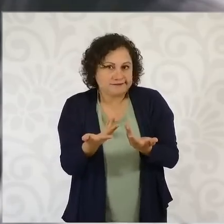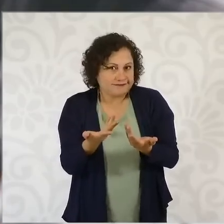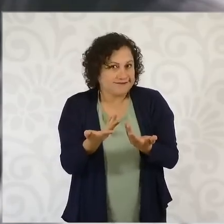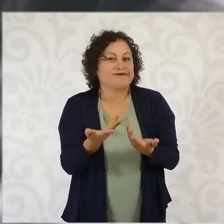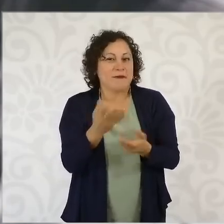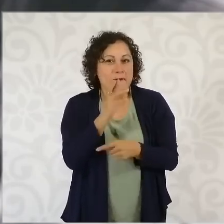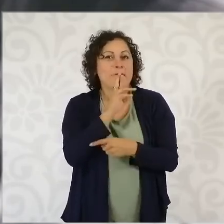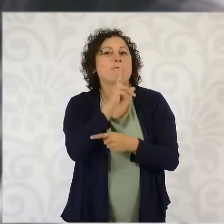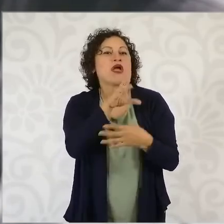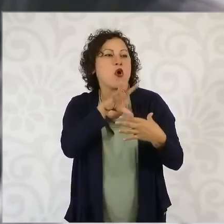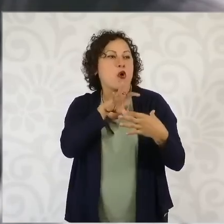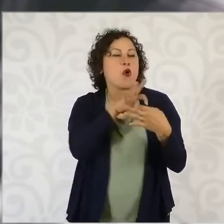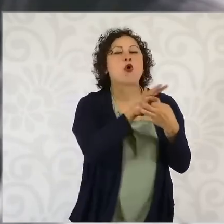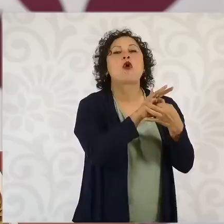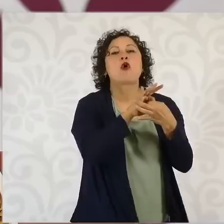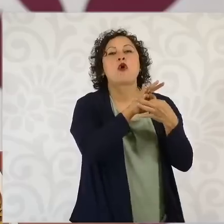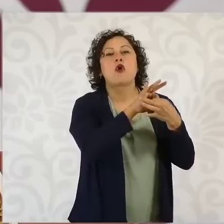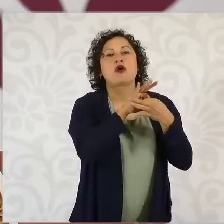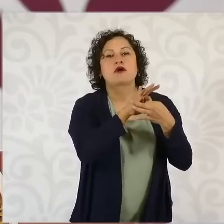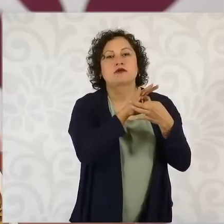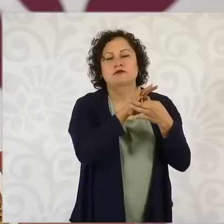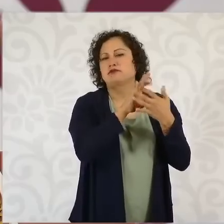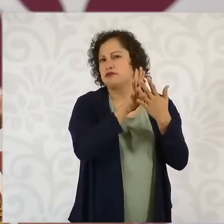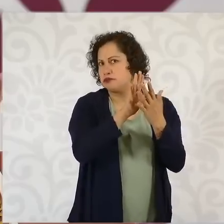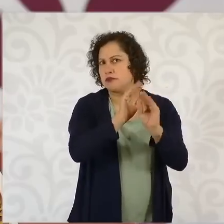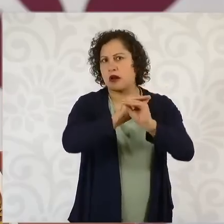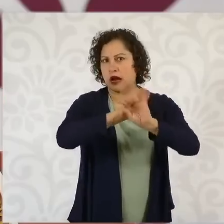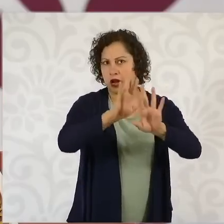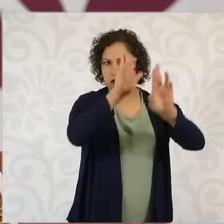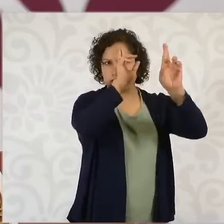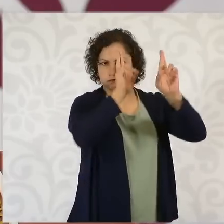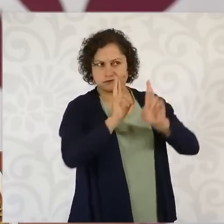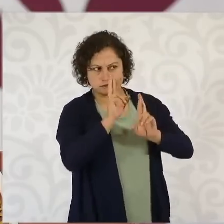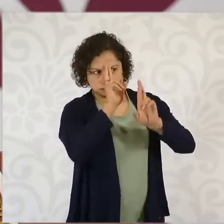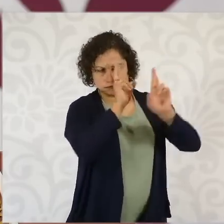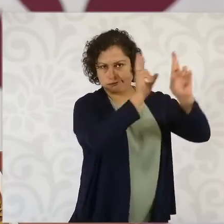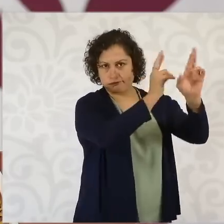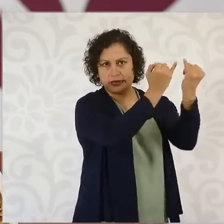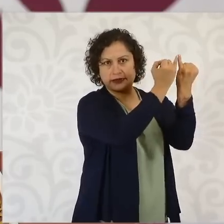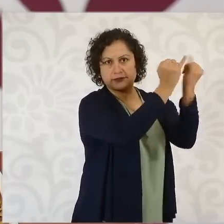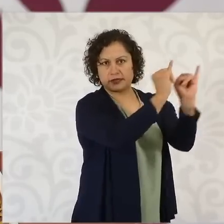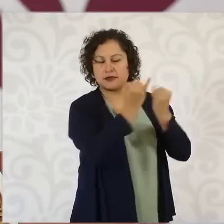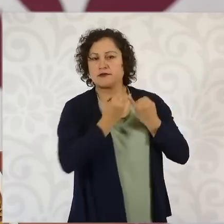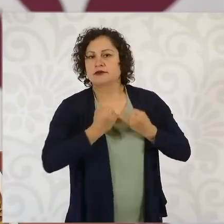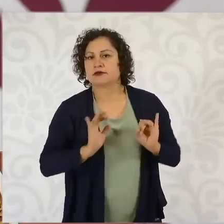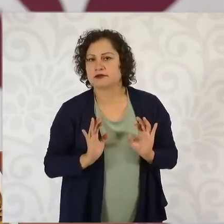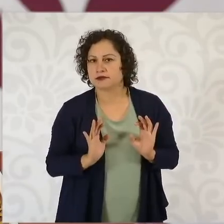con respeto a nuestras soberanías que nos permita competir con el resto del mundo Entonces eso es lo